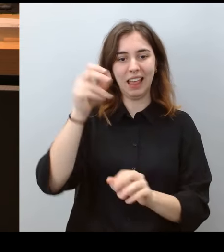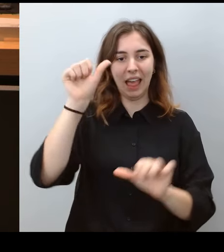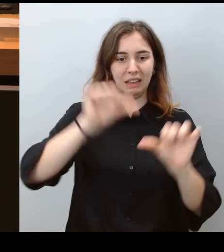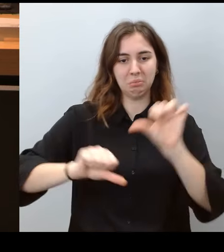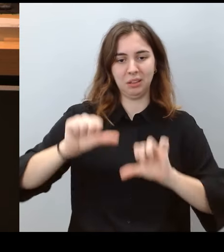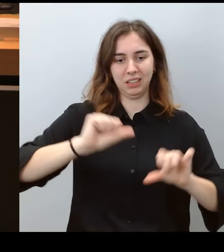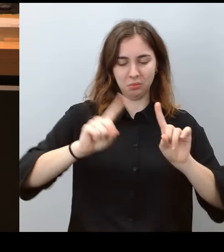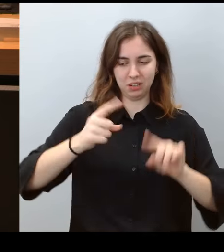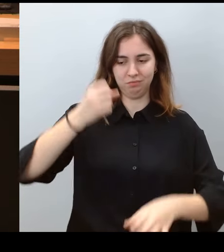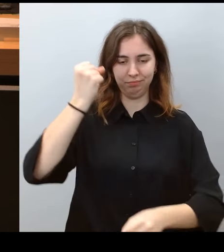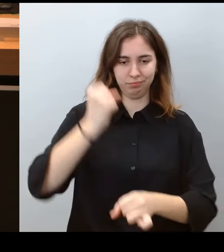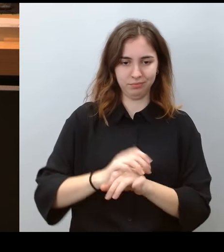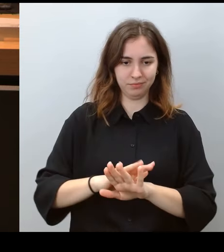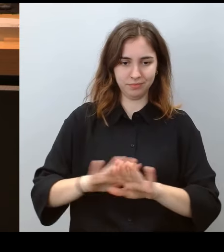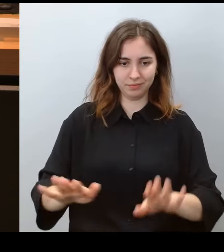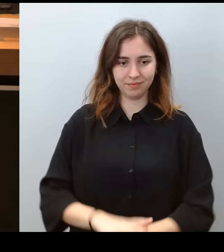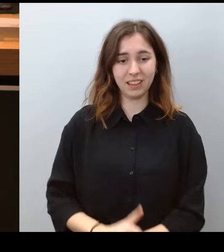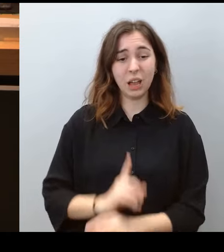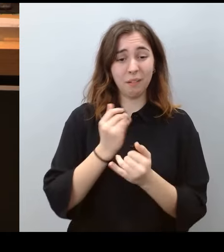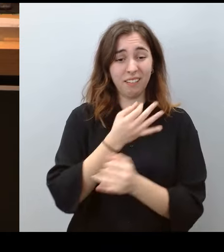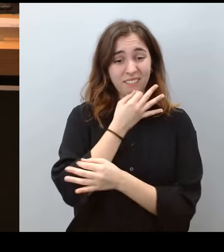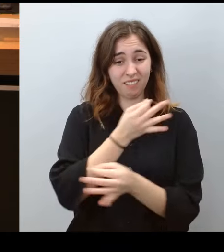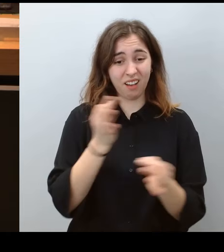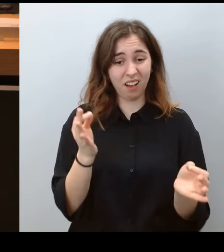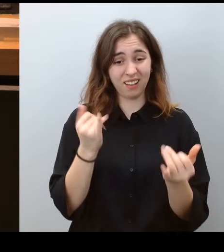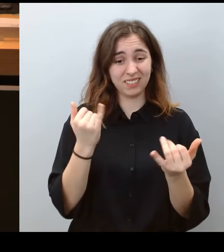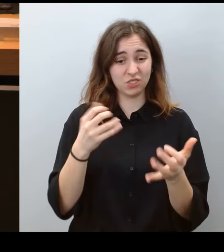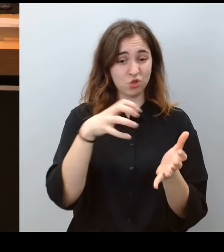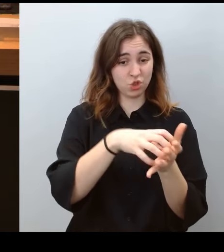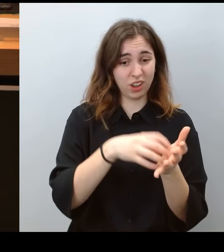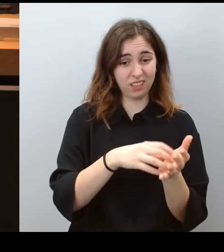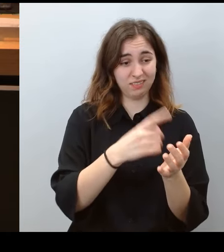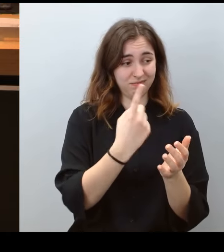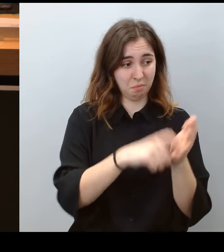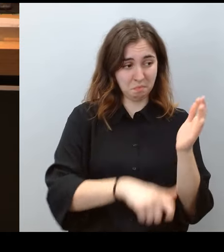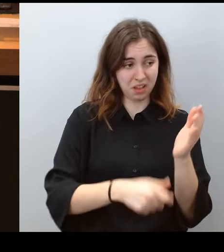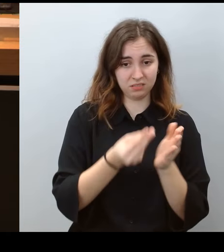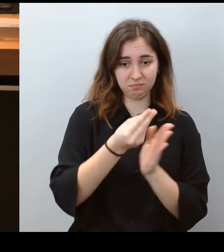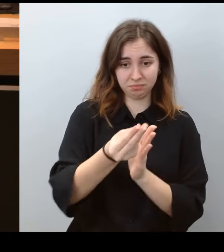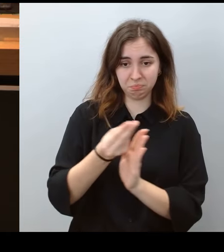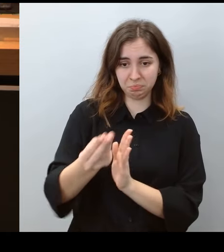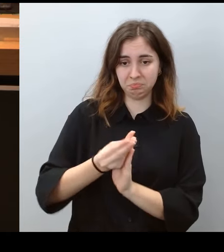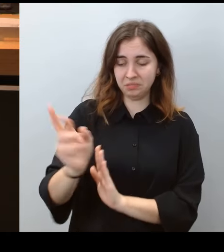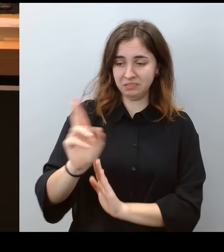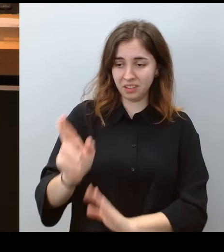dann ausgestellt werden soll. Mit Blick auf die großen Herausforderungen, die wir bei der